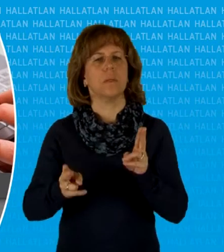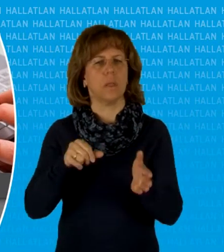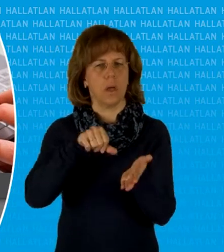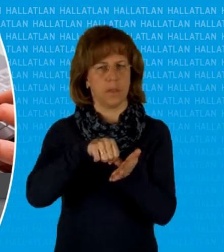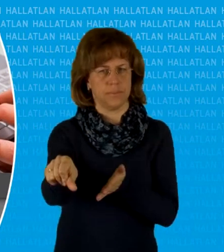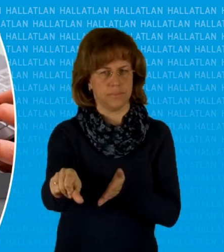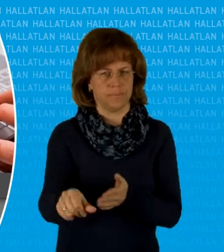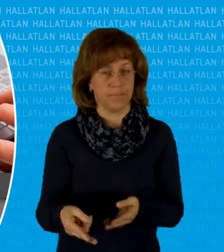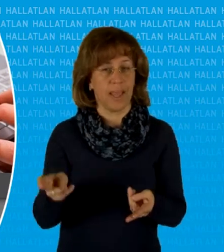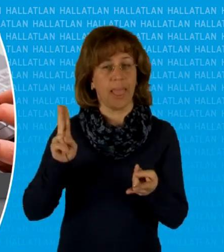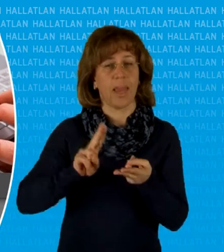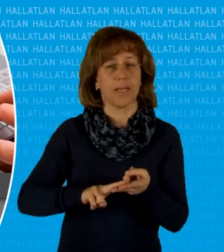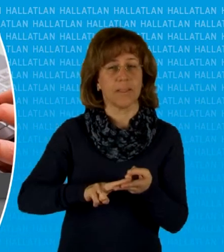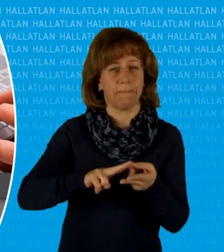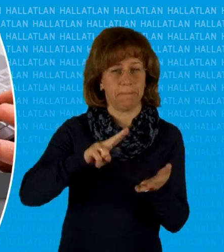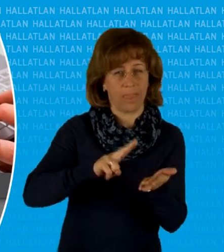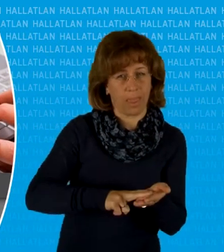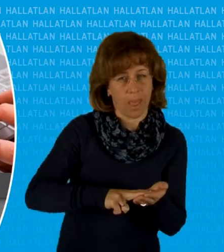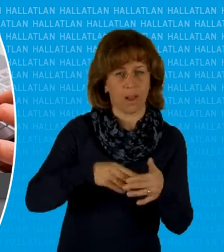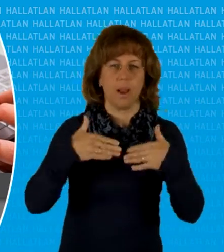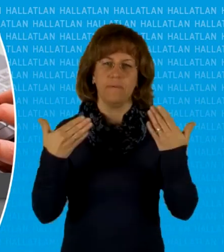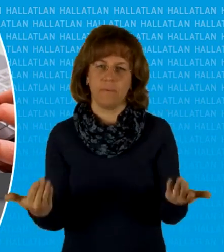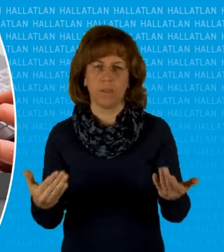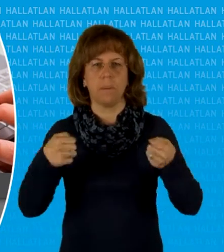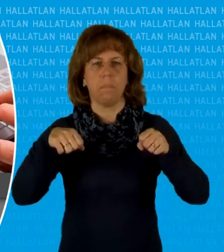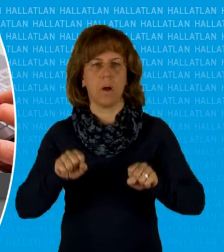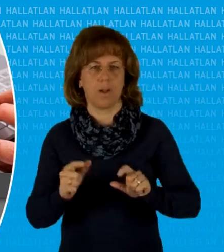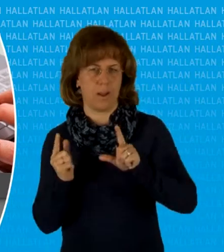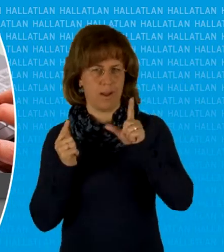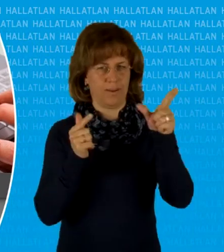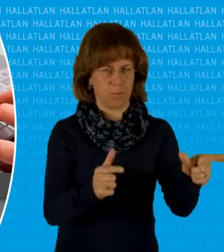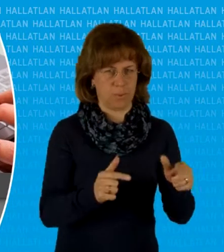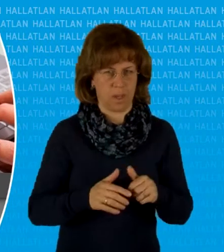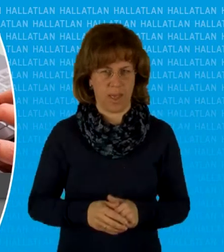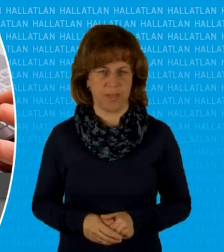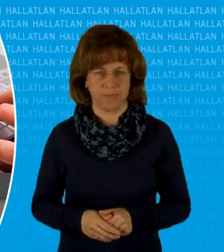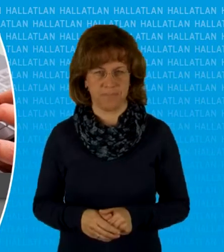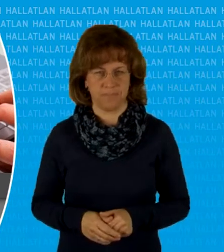hogyan fizeti meg, illetékbélyeggel vagy banki átutalással.